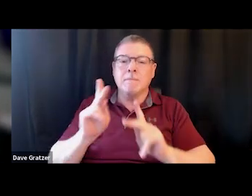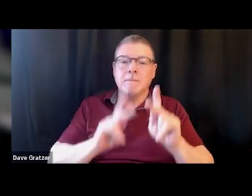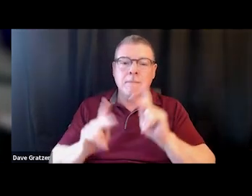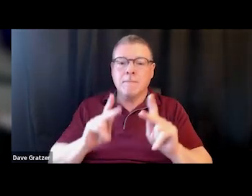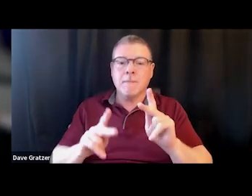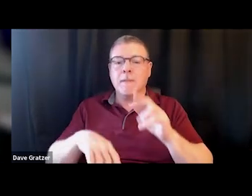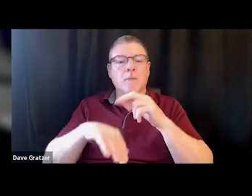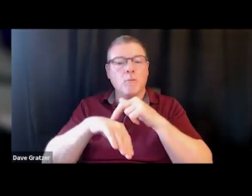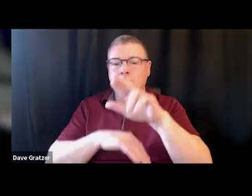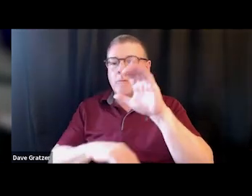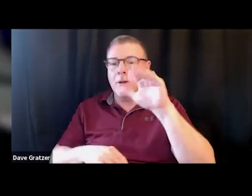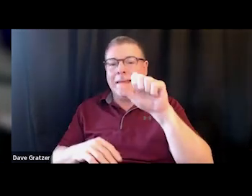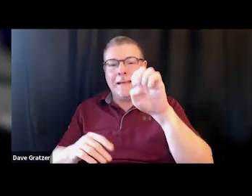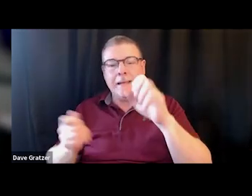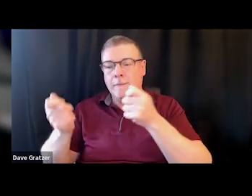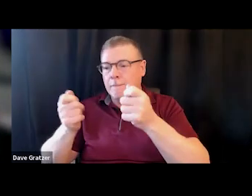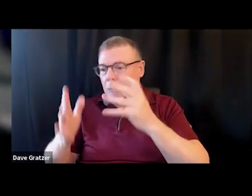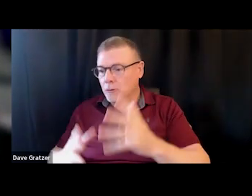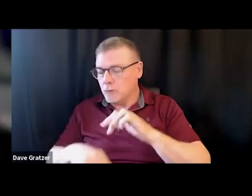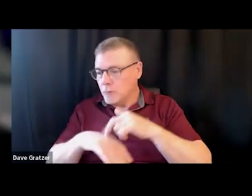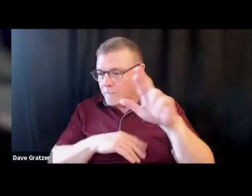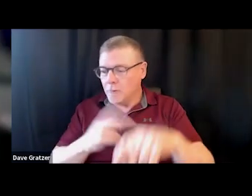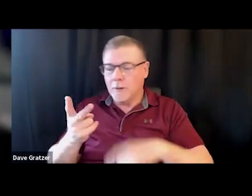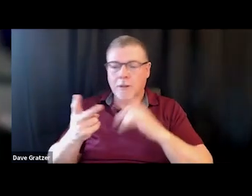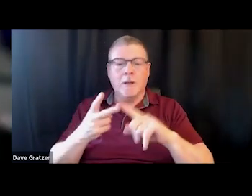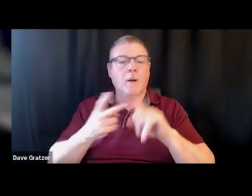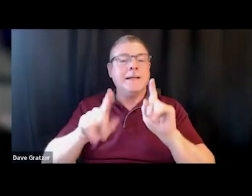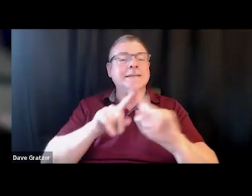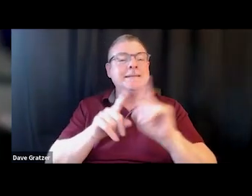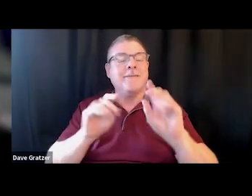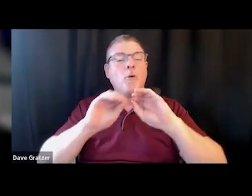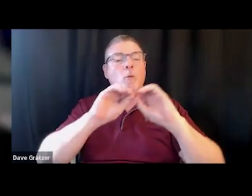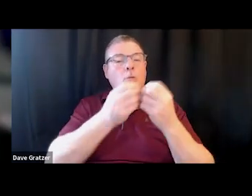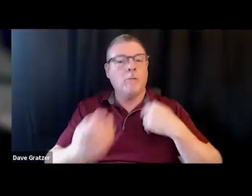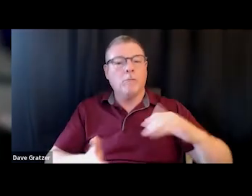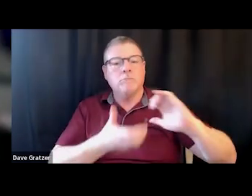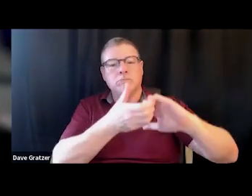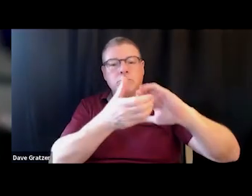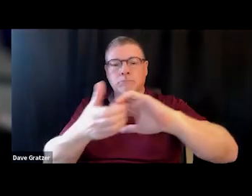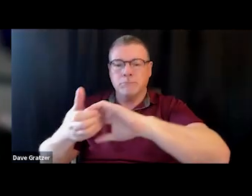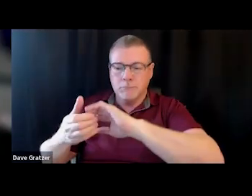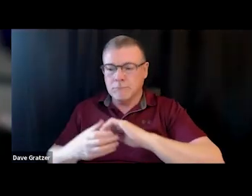recibimos referencias de los gestores de casos, recibimos referencias de organizaciones con las que colaboramos, recibimos referencias de individuos.